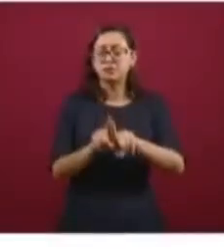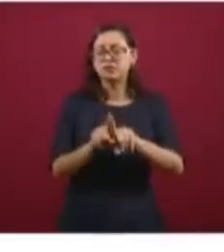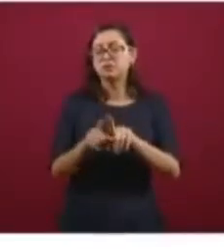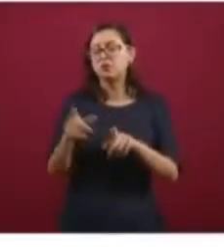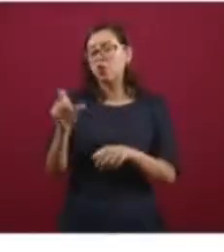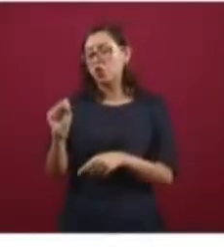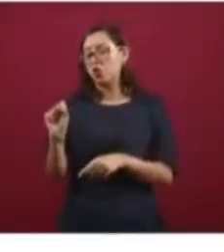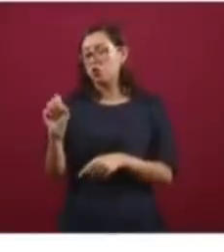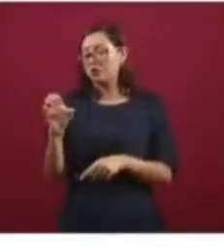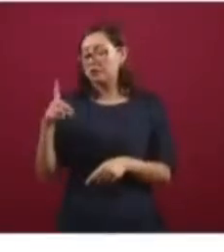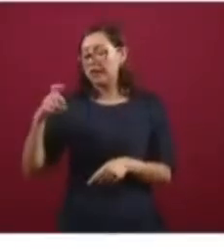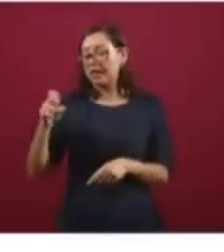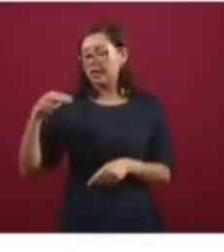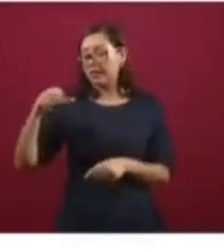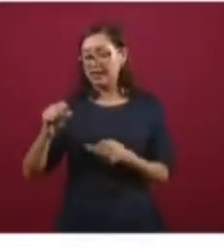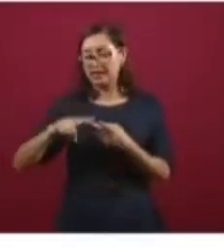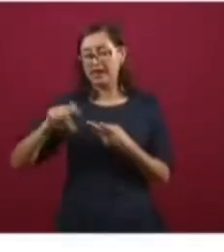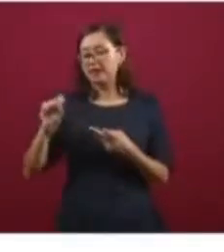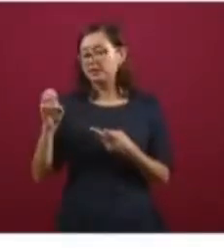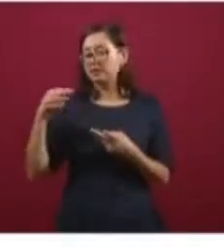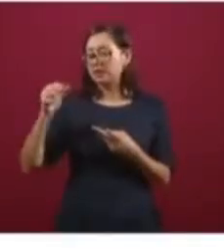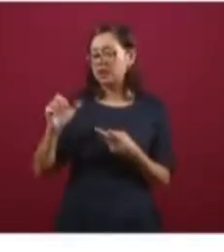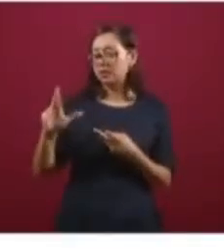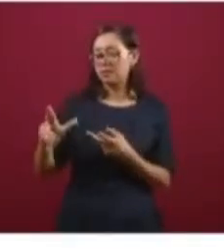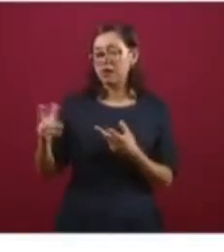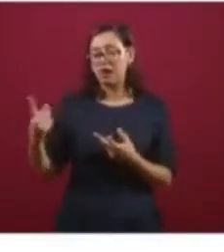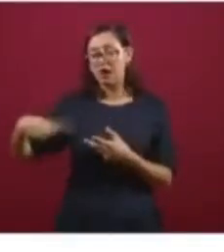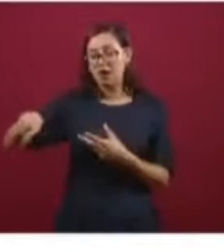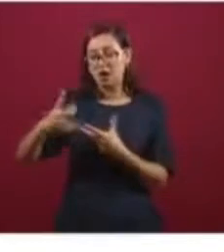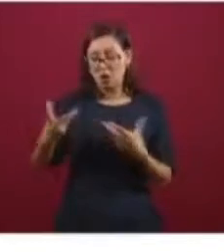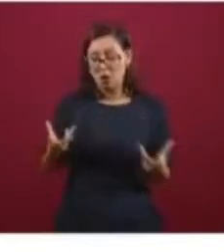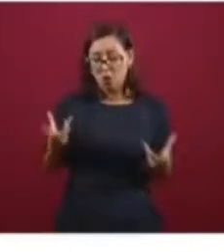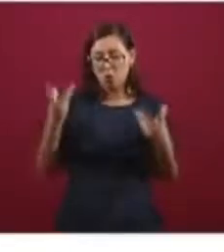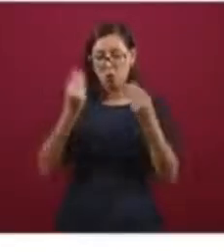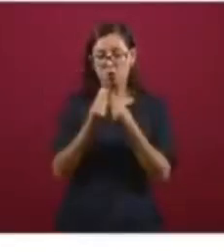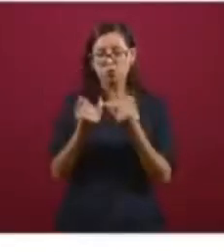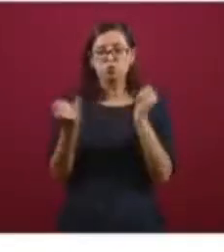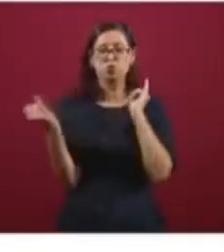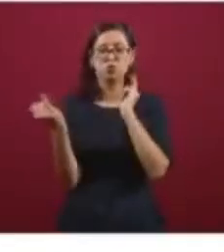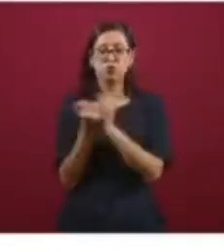de la Defensa Nacional y de la Secretaría de Marina, así como del despliegue que todavía